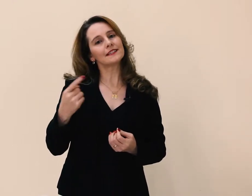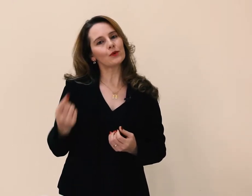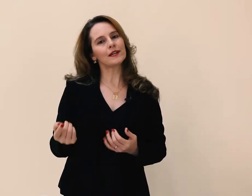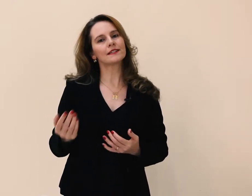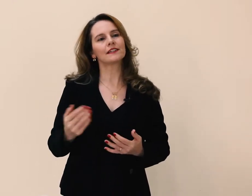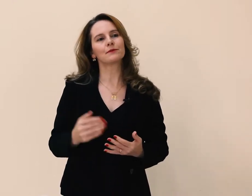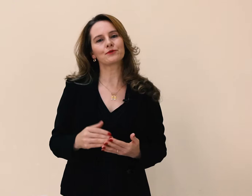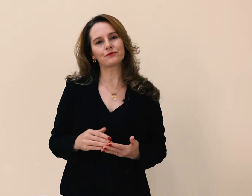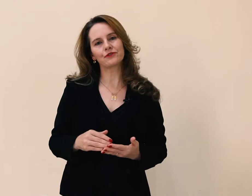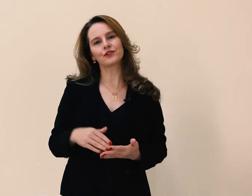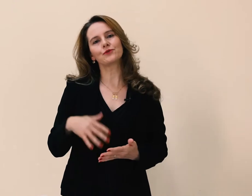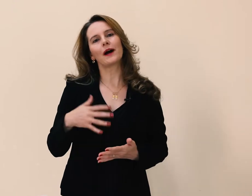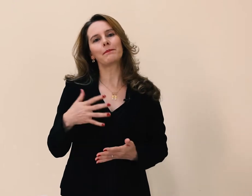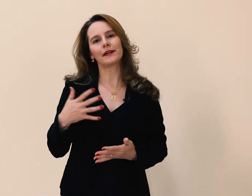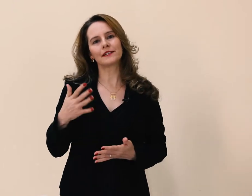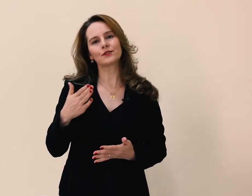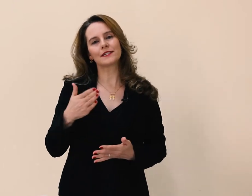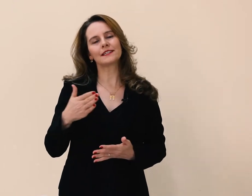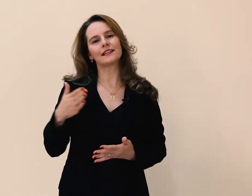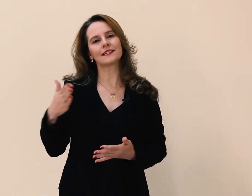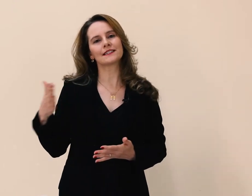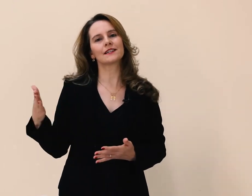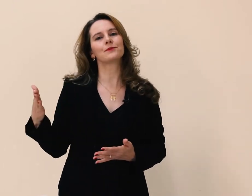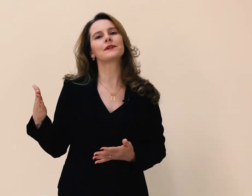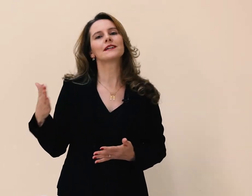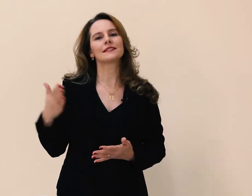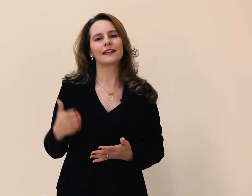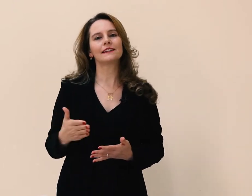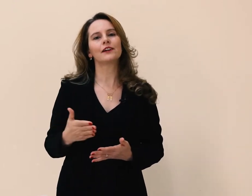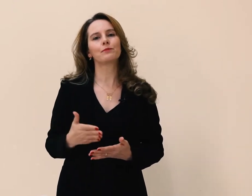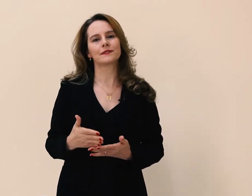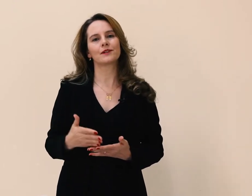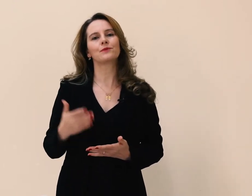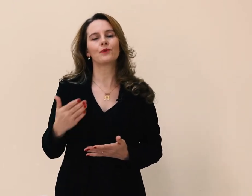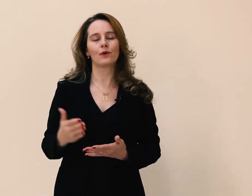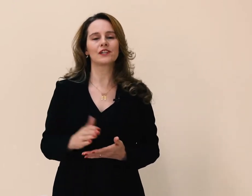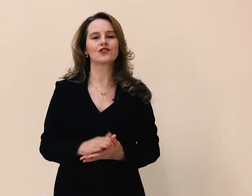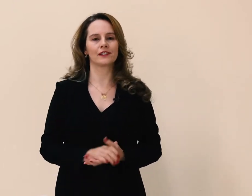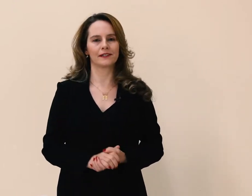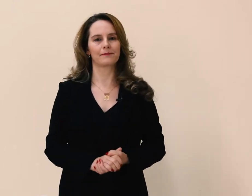sequência teremos um vídeo apenas com a sinalização sem interrupção com legenda, certo.